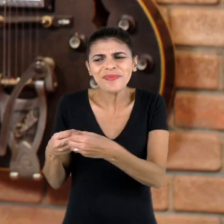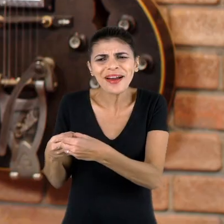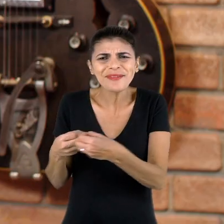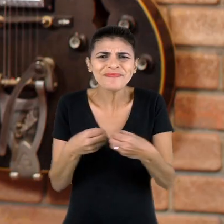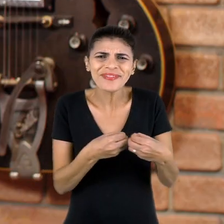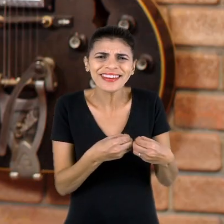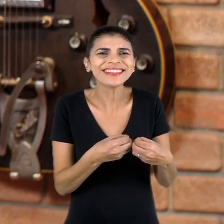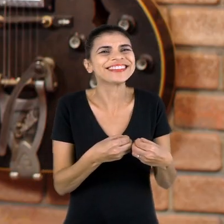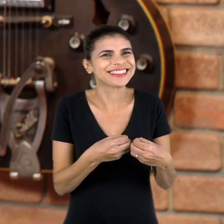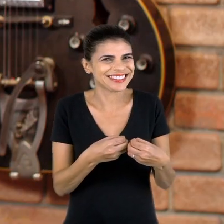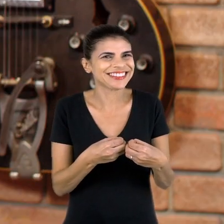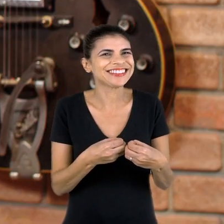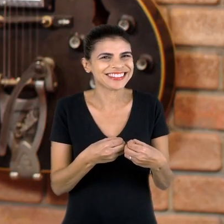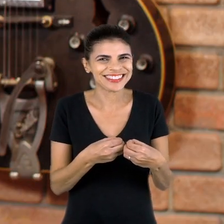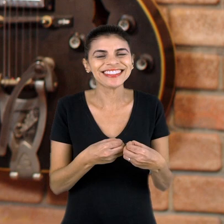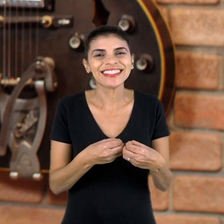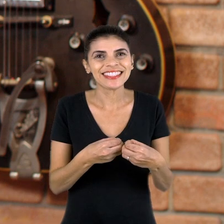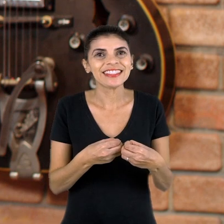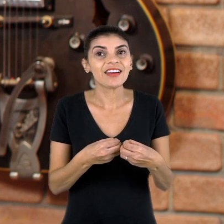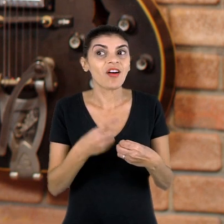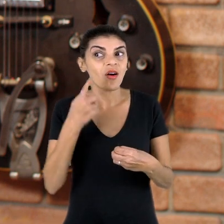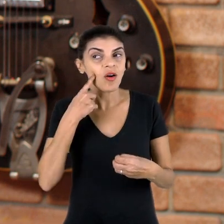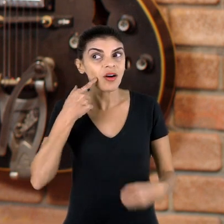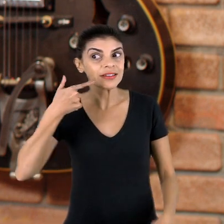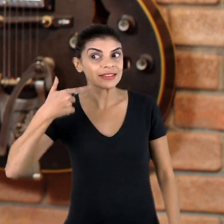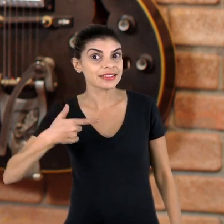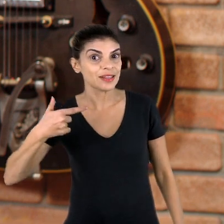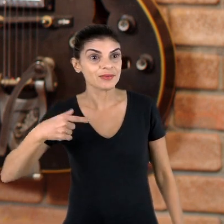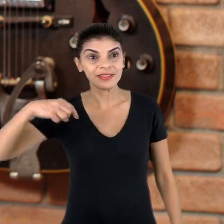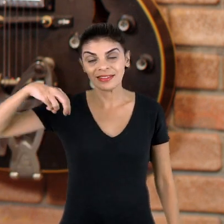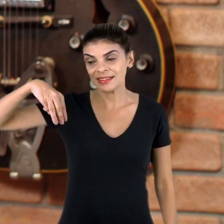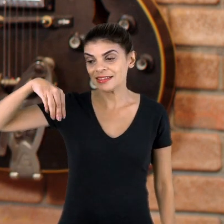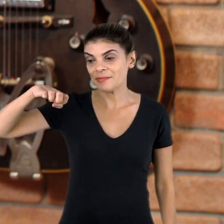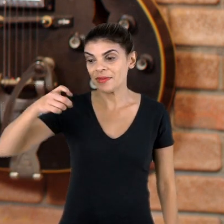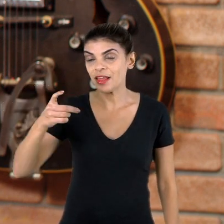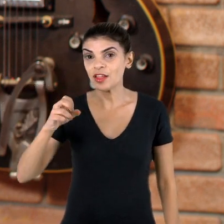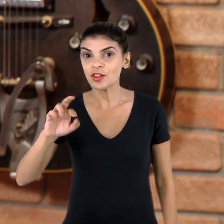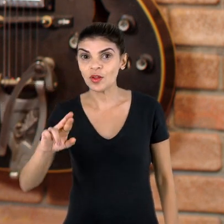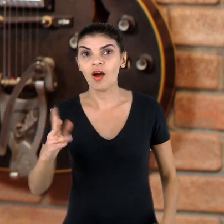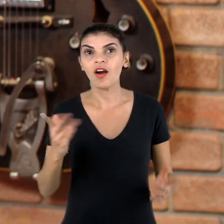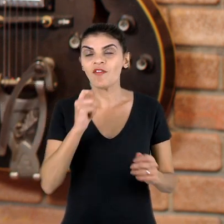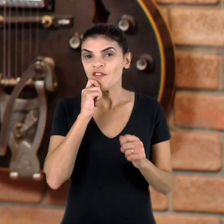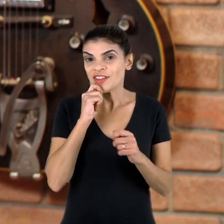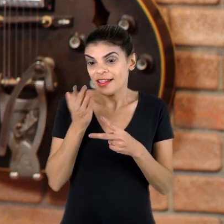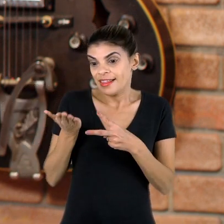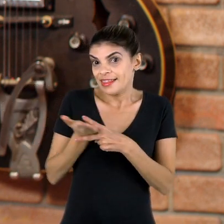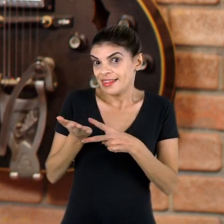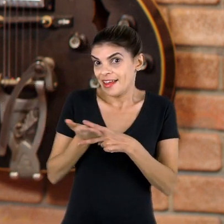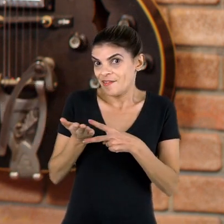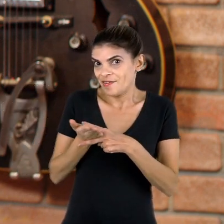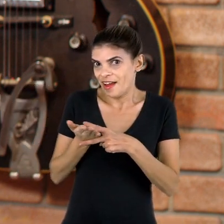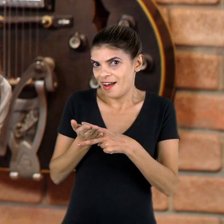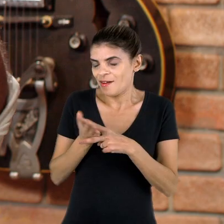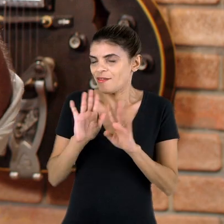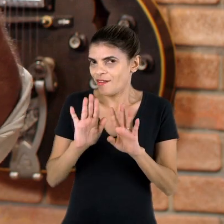Você falou: "Isso é uma segunda menor." O cara fala: "Como pode?" Agora, eu vou fazer um intervalo bem maior. Eu vou fazer uma quarta.